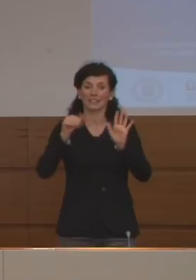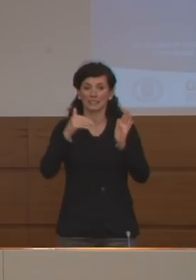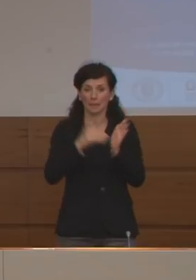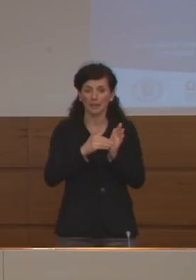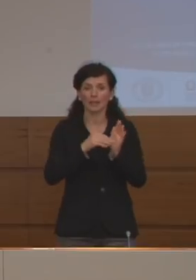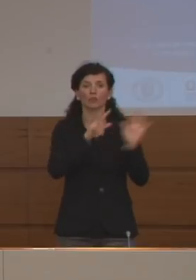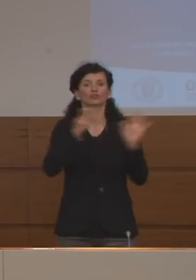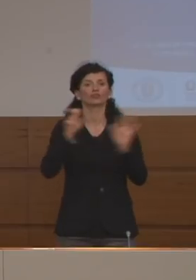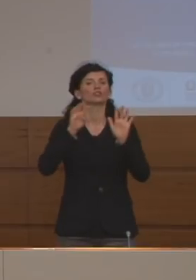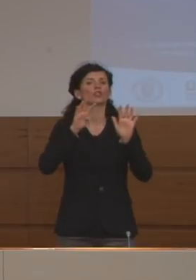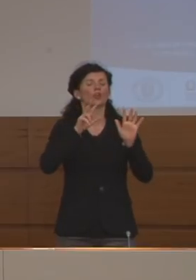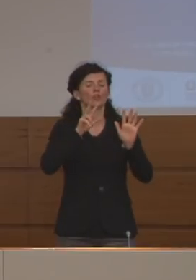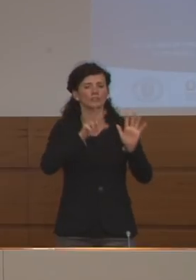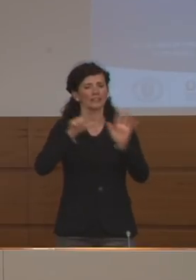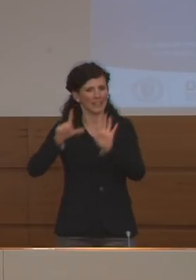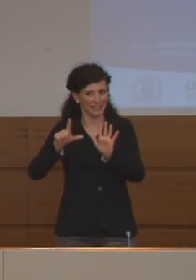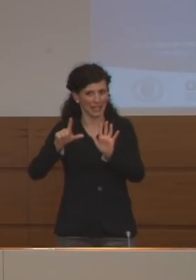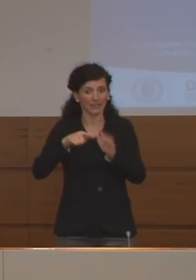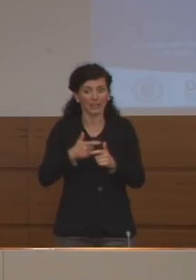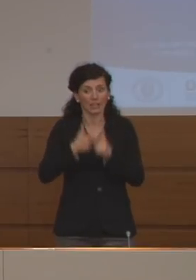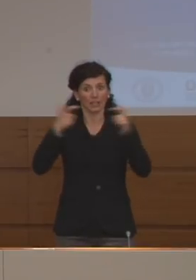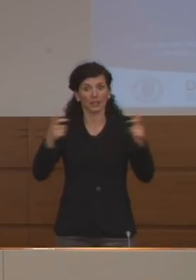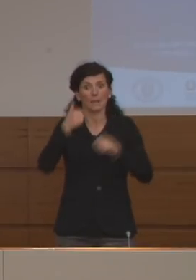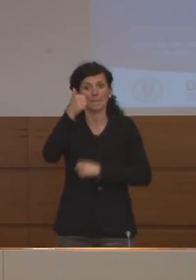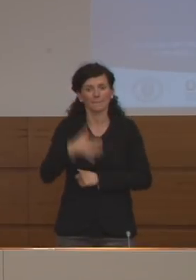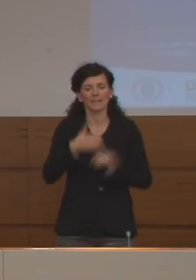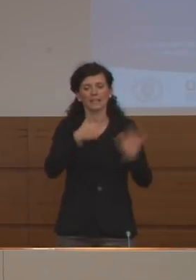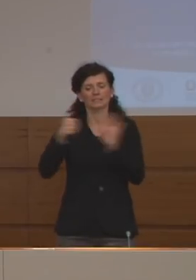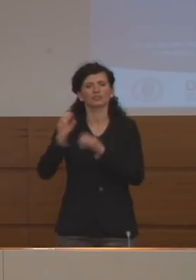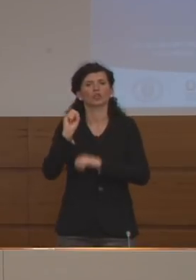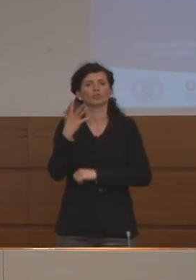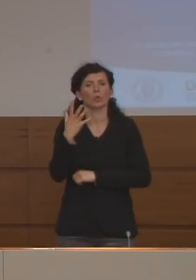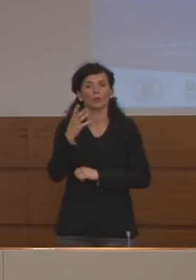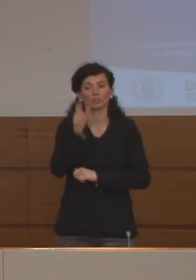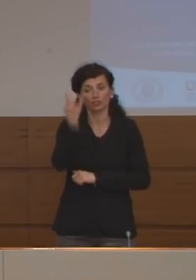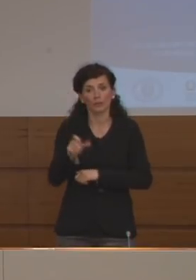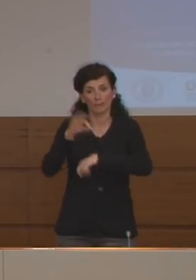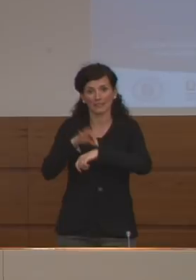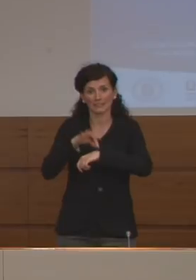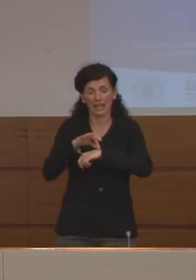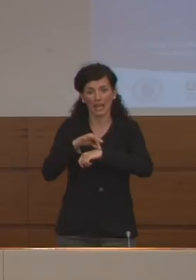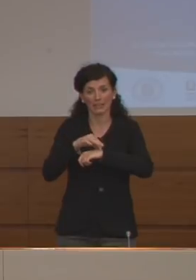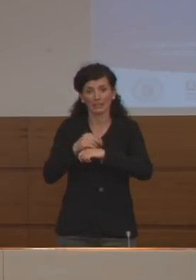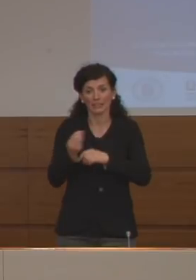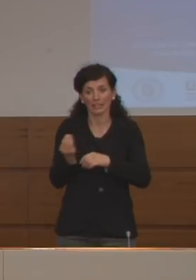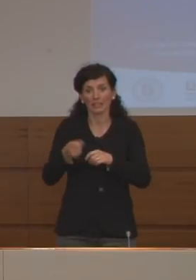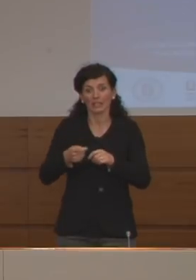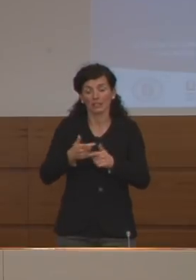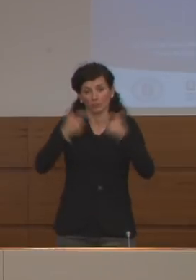con incremento di 1.615 pazienti in più rispetto a ieri.